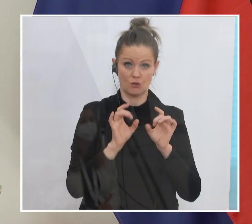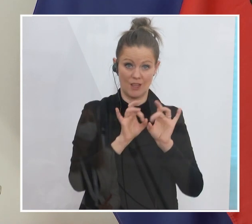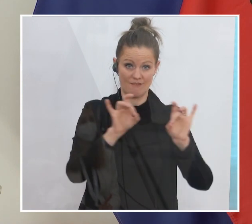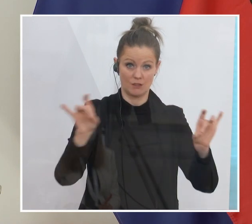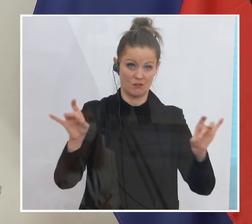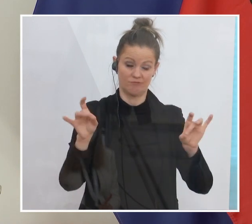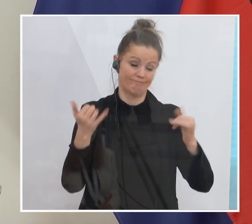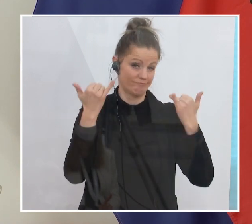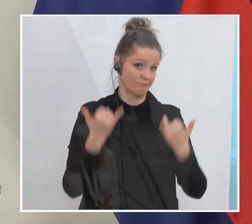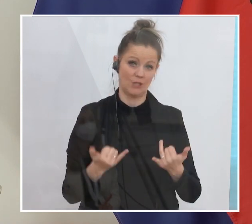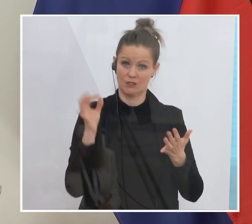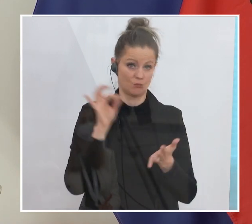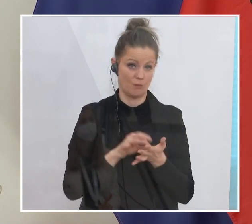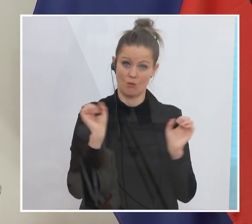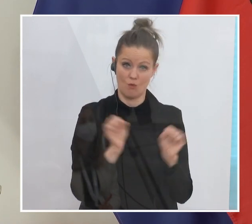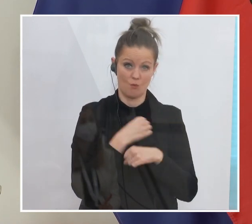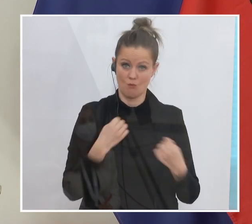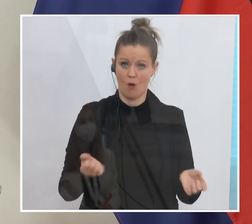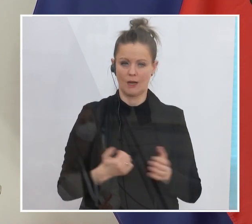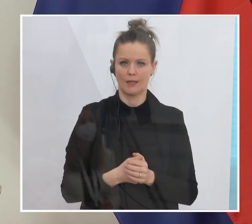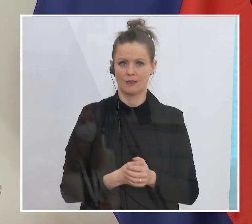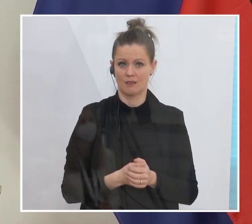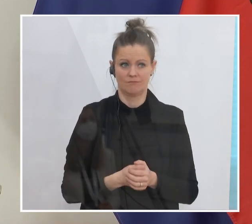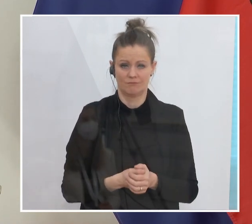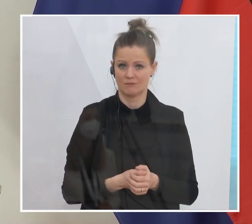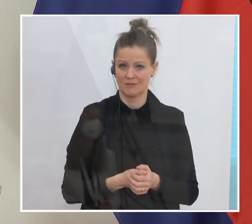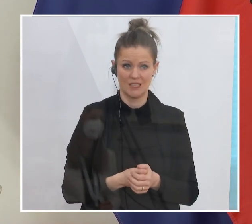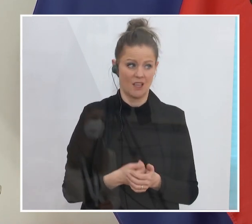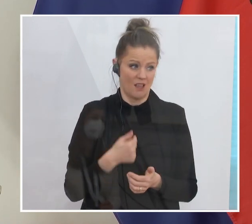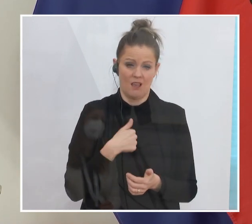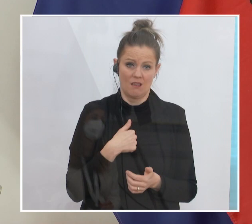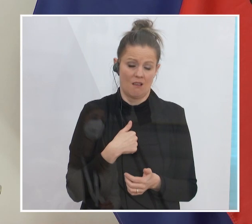zurzeit noch nicht her. Sie können mir glauben, niemand würde hier lieber stehen und das Öffnen